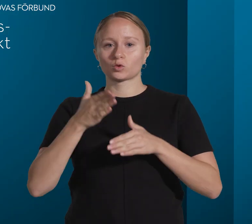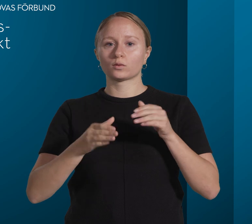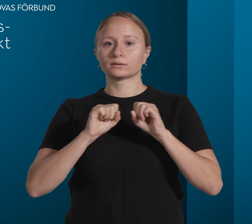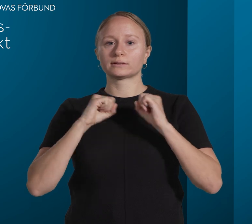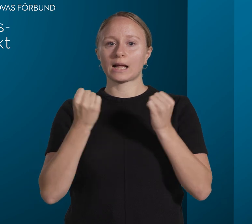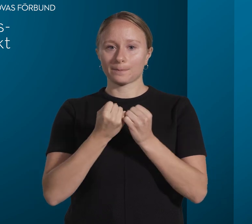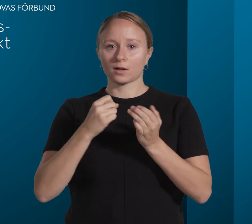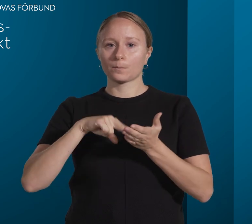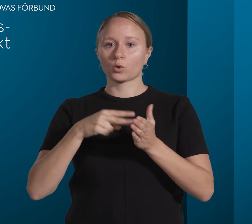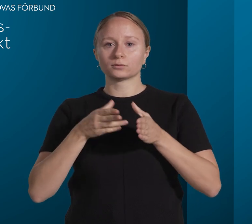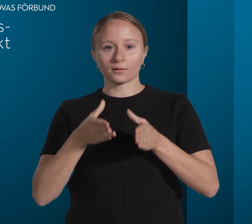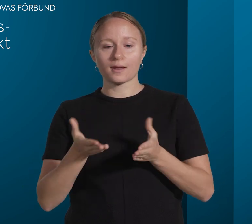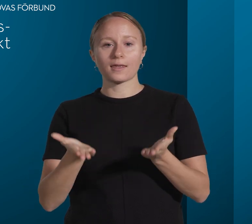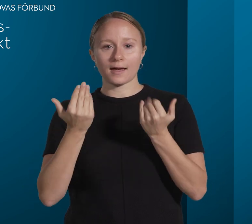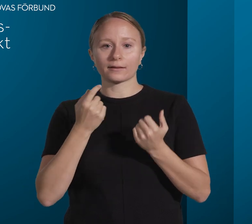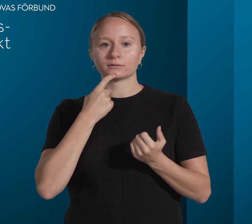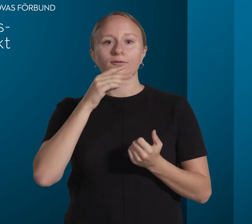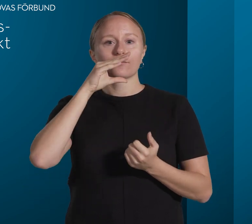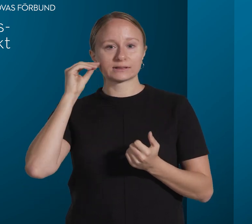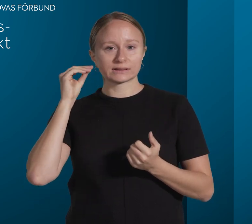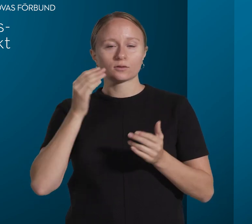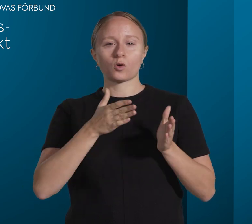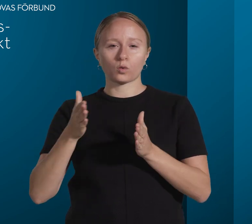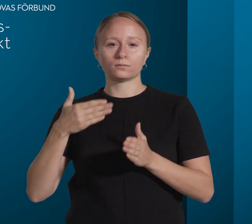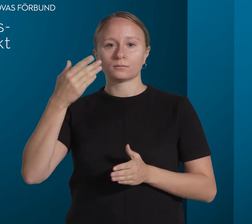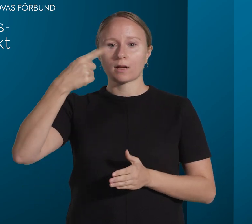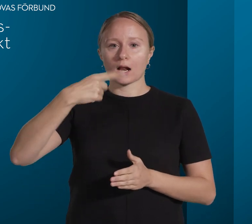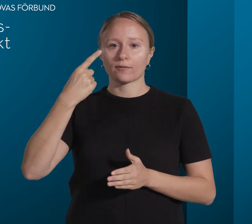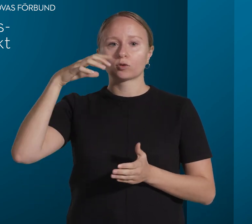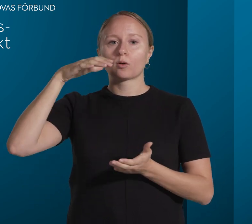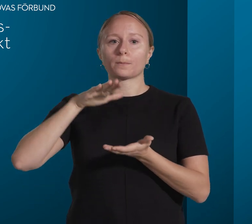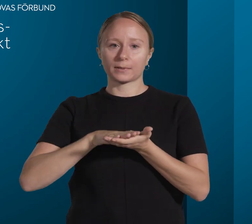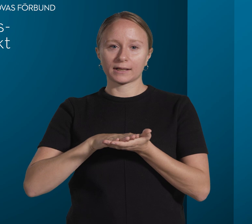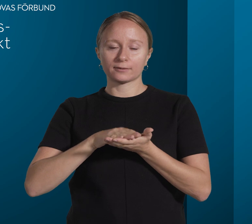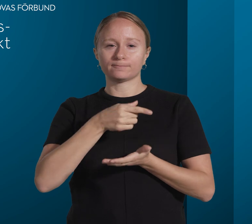Slutseminariet för projektet Lätt finlandssvenska äger rum den 11 oktober -